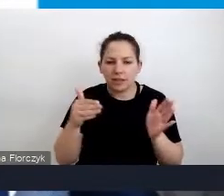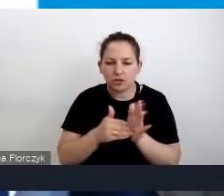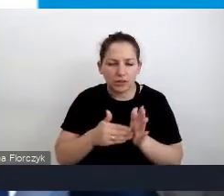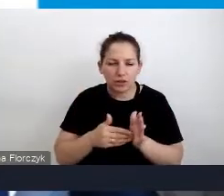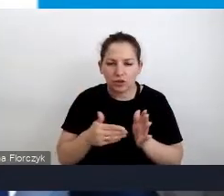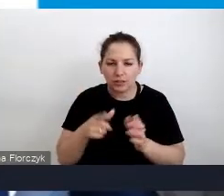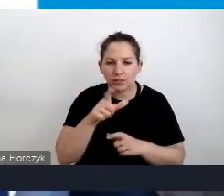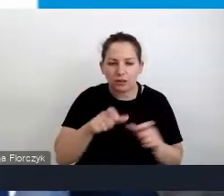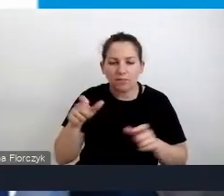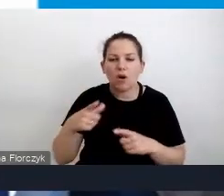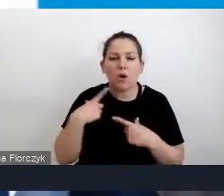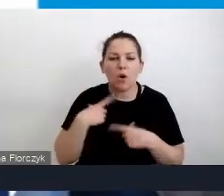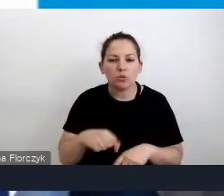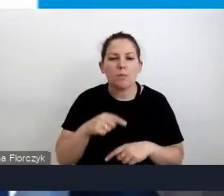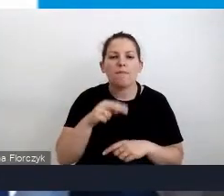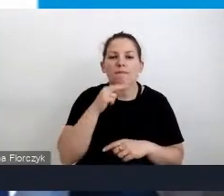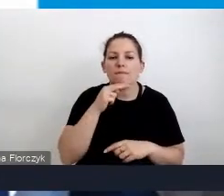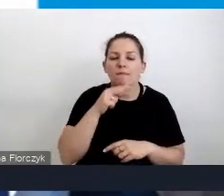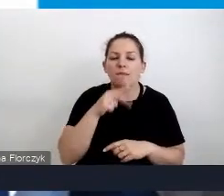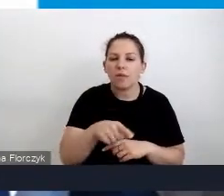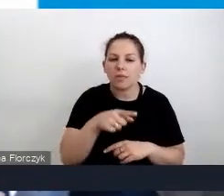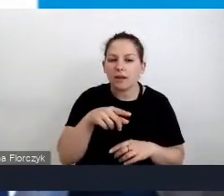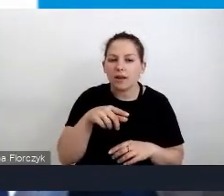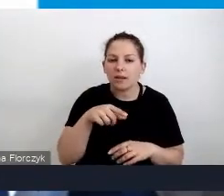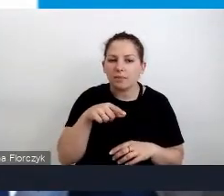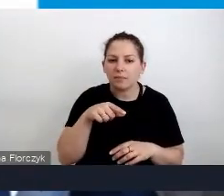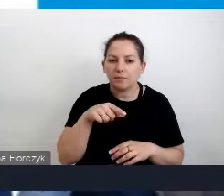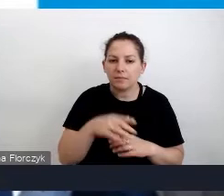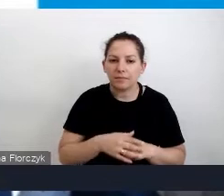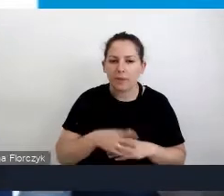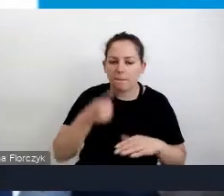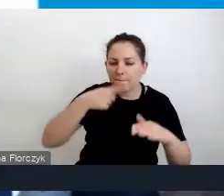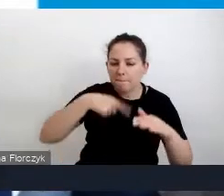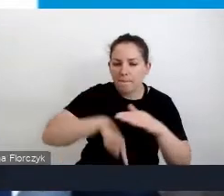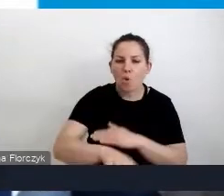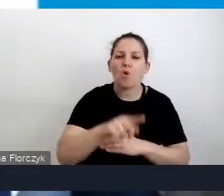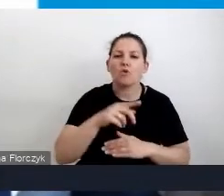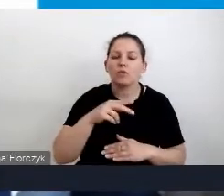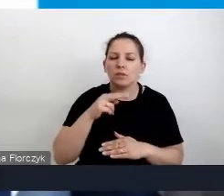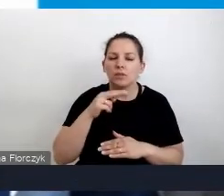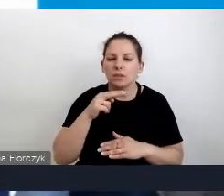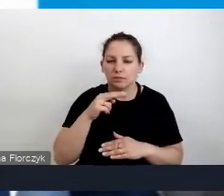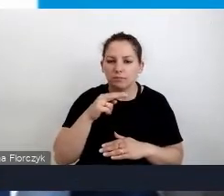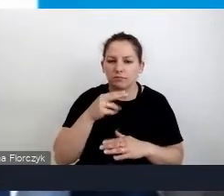która znajduje się pod ziemią, jeżeli chodzi o wydobycie.